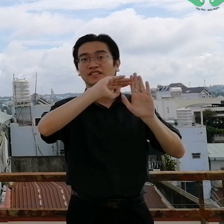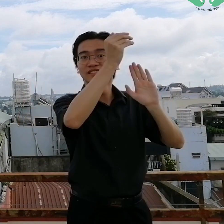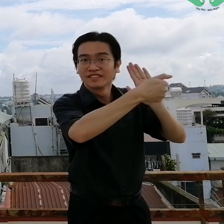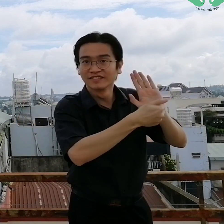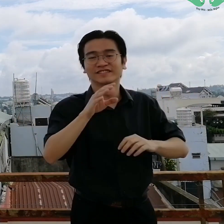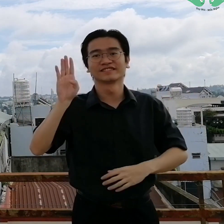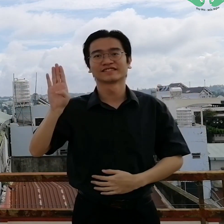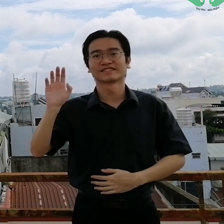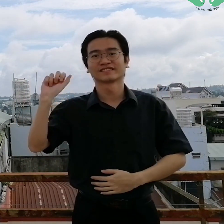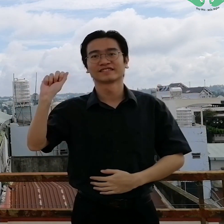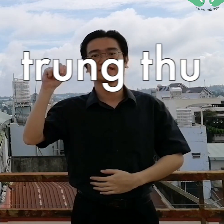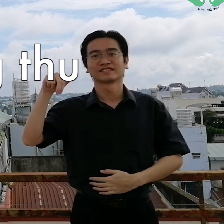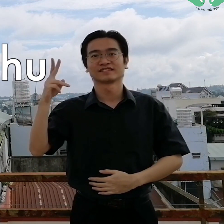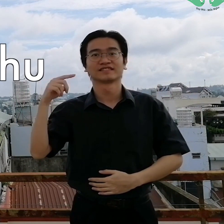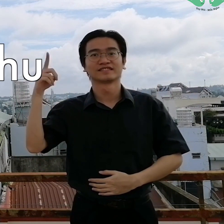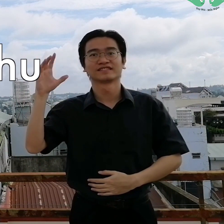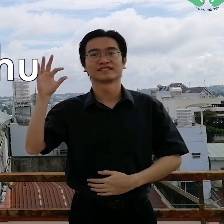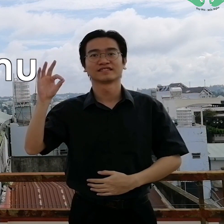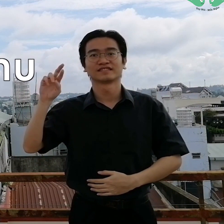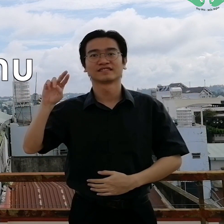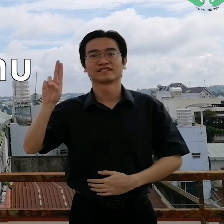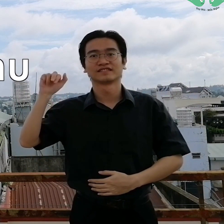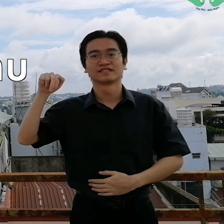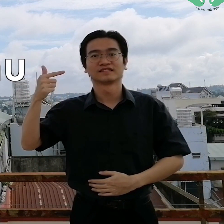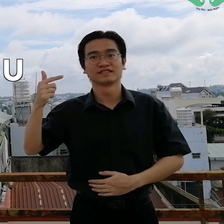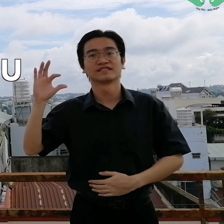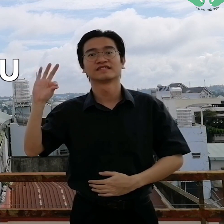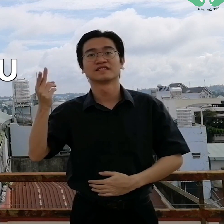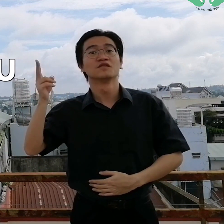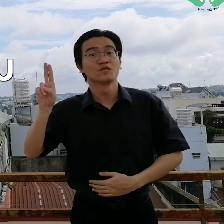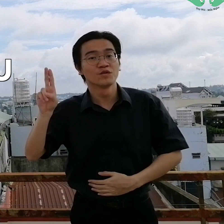Bây giờ, tôi sẽ giới thiệu chủ đề về bánh Trung thu